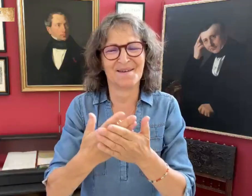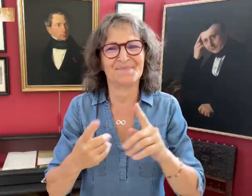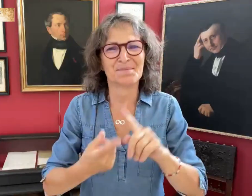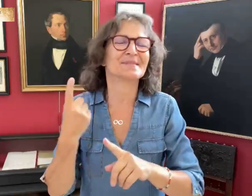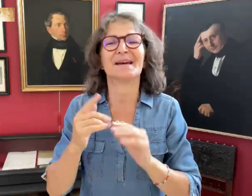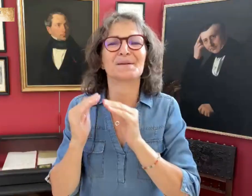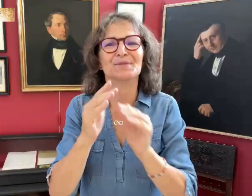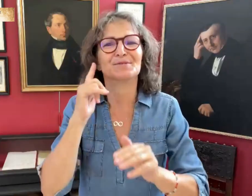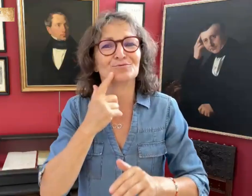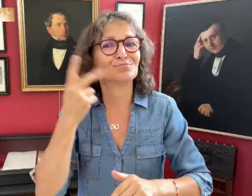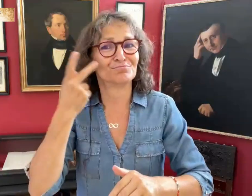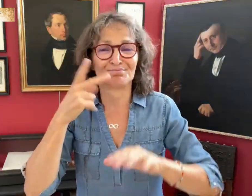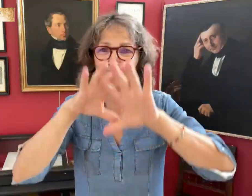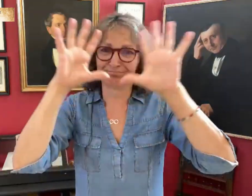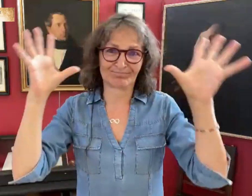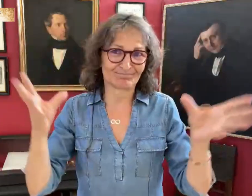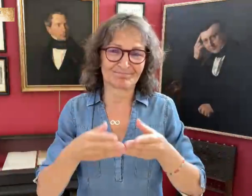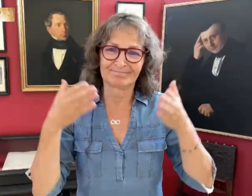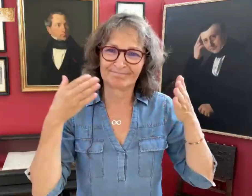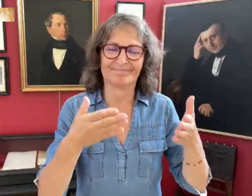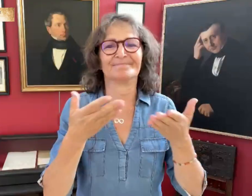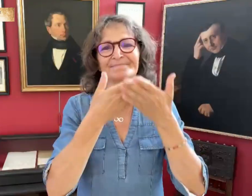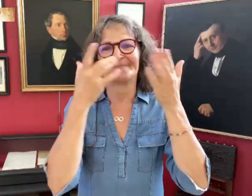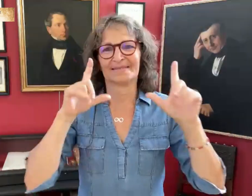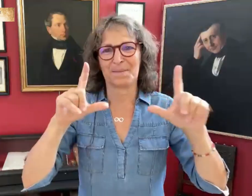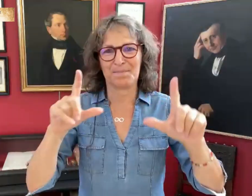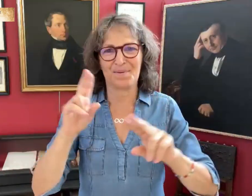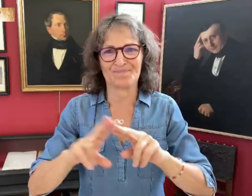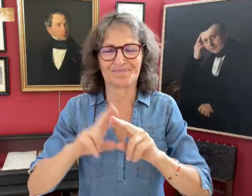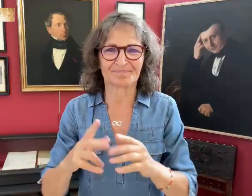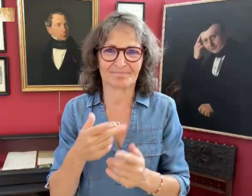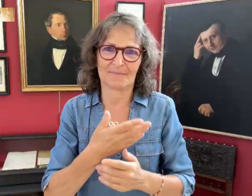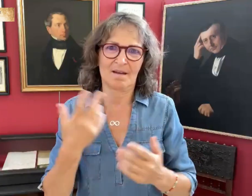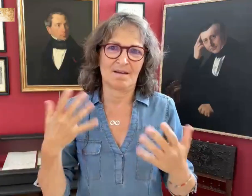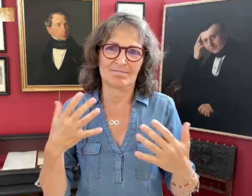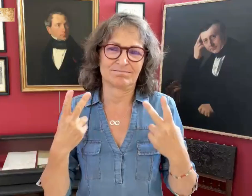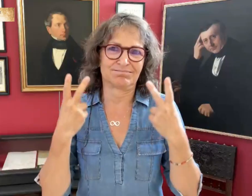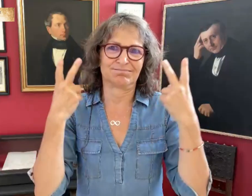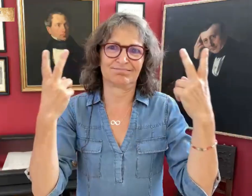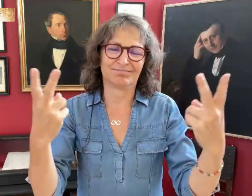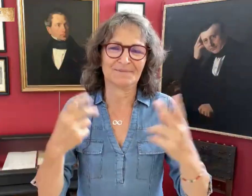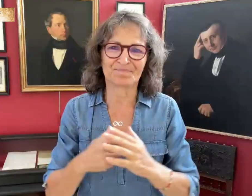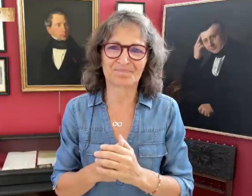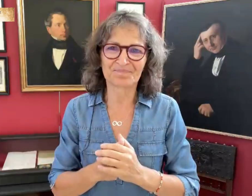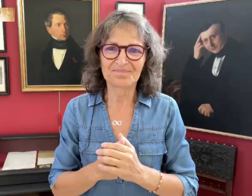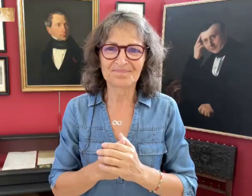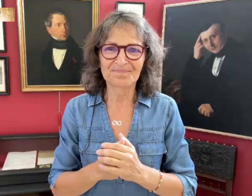de la communauté sourde et entendante. essentielle pour la préservation de ces oeuvres de grande valeur.